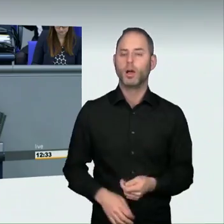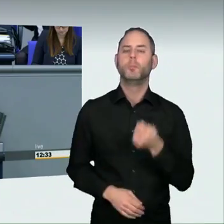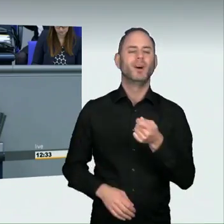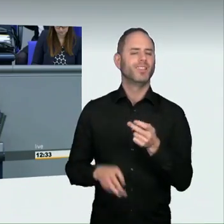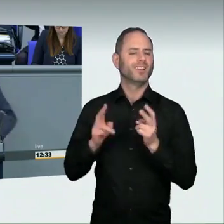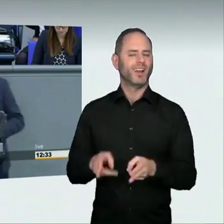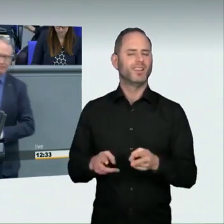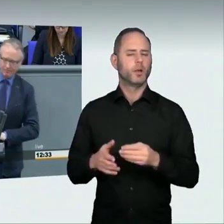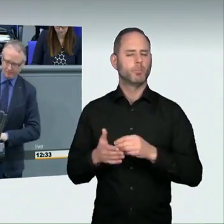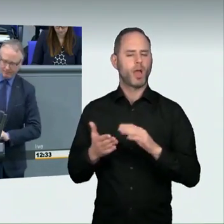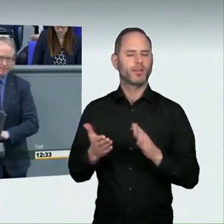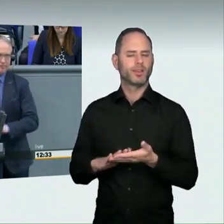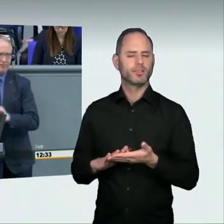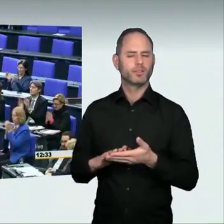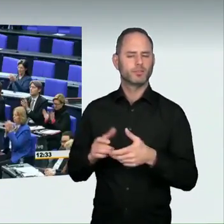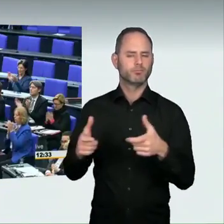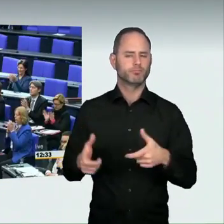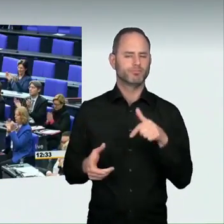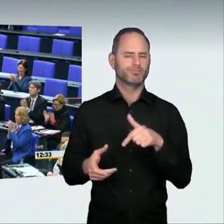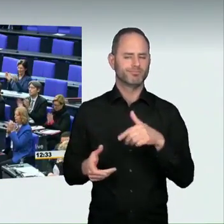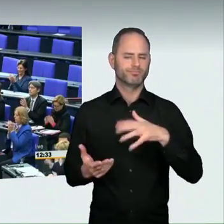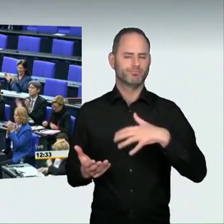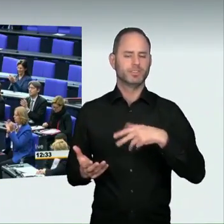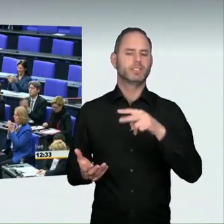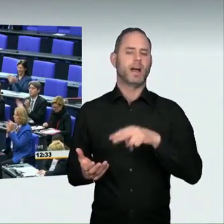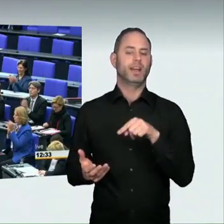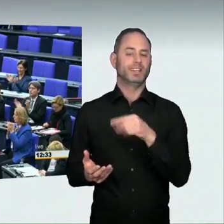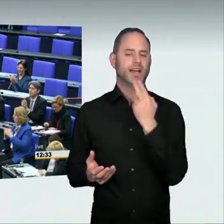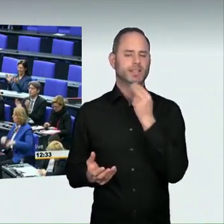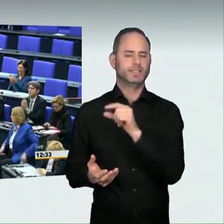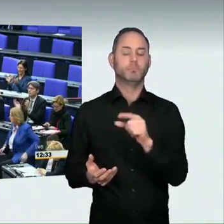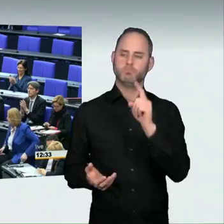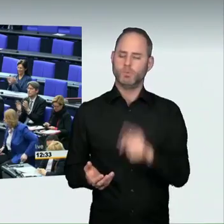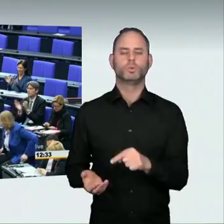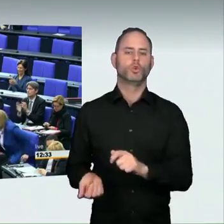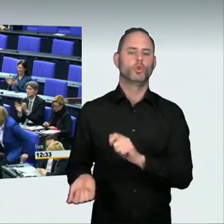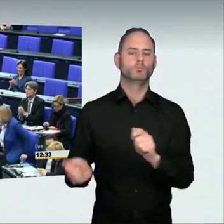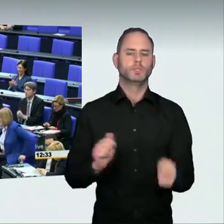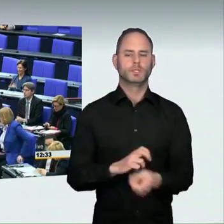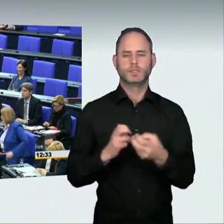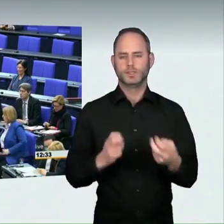ein soziales Mietrecht in diesem Land durchsetzen werden. Danke schön. (Applaus)